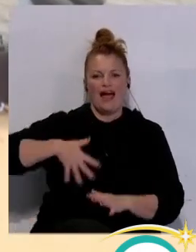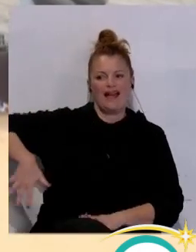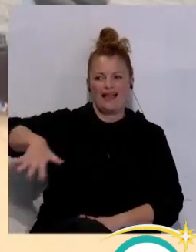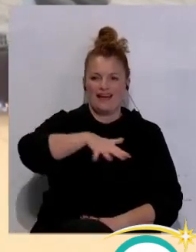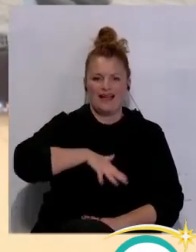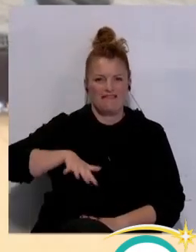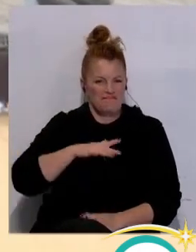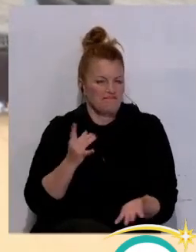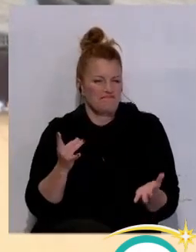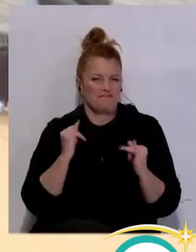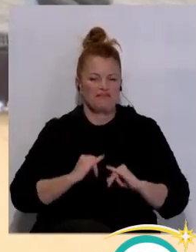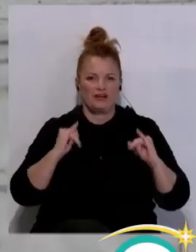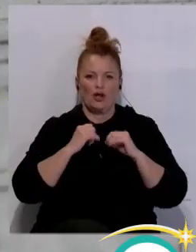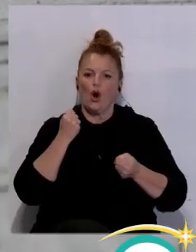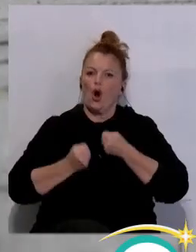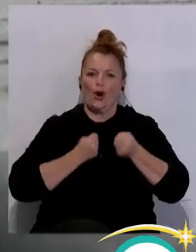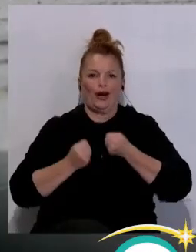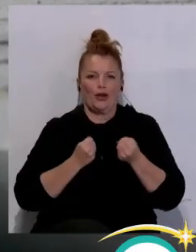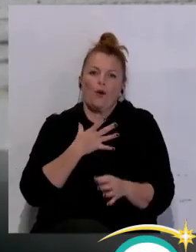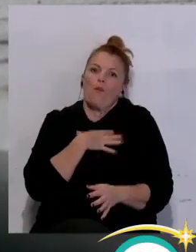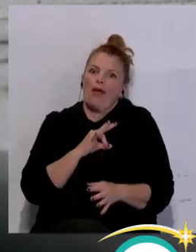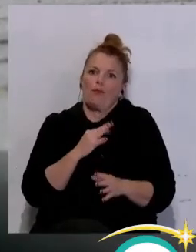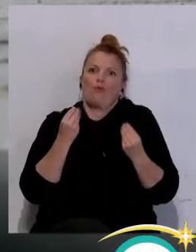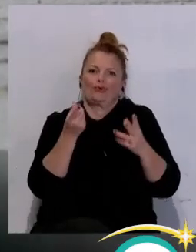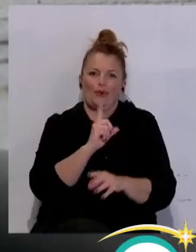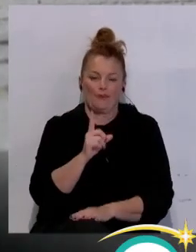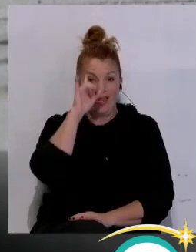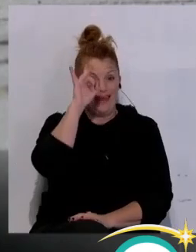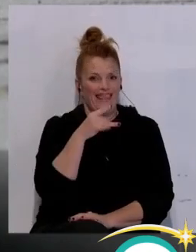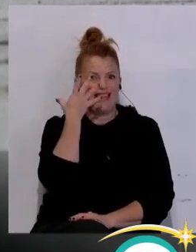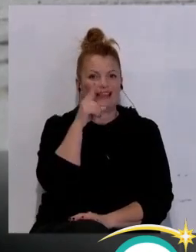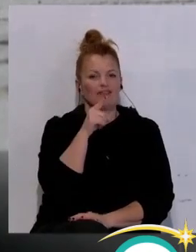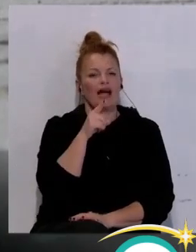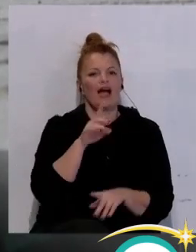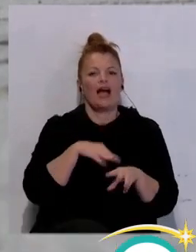ratito vamos porque corri lo que hemos podido una iniciativa que pretenden se vuelva repetir